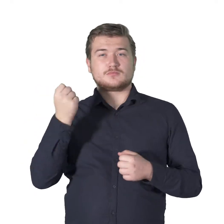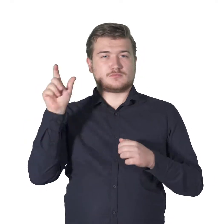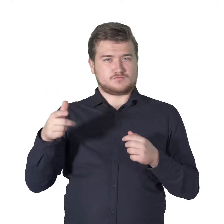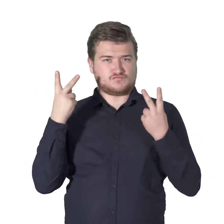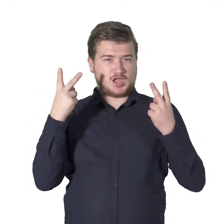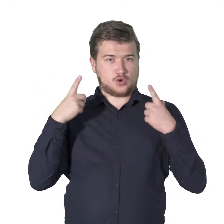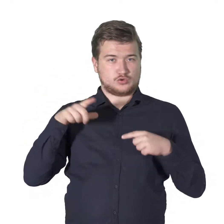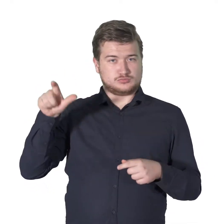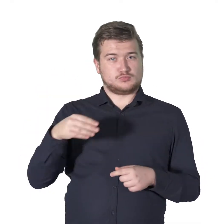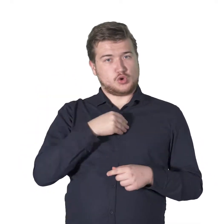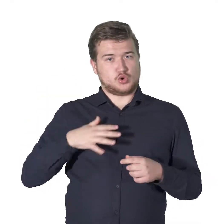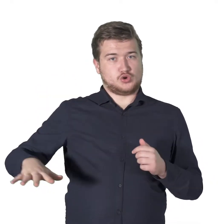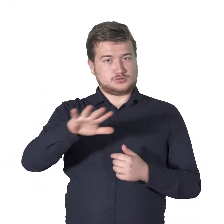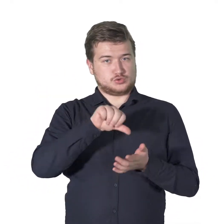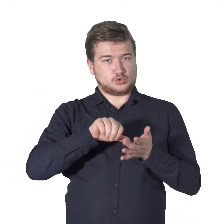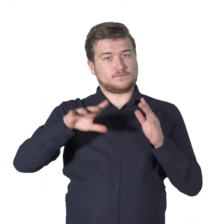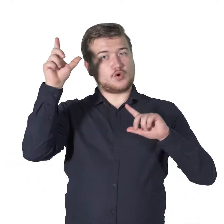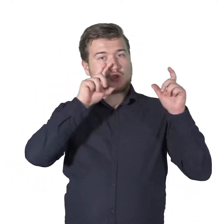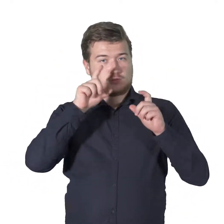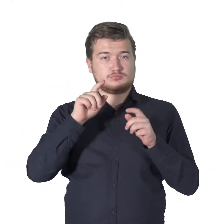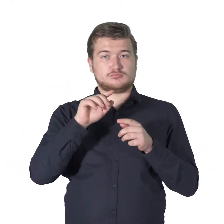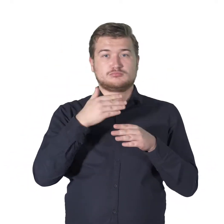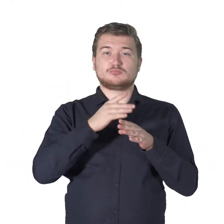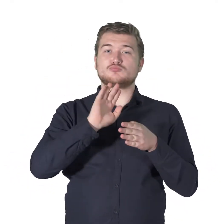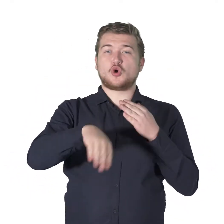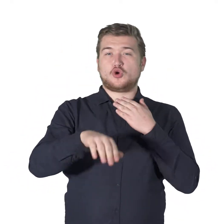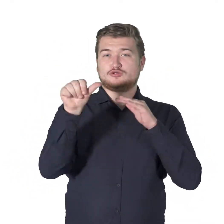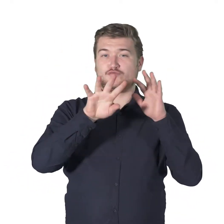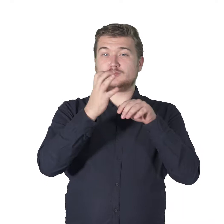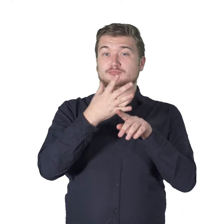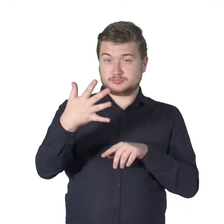Był znaczącą postacią polskiego środowiska fotograficznego po 1945 roku.